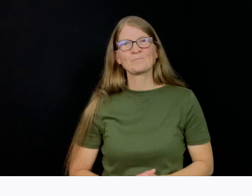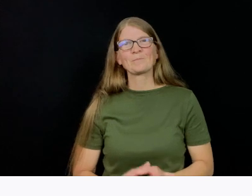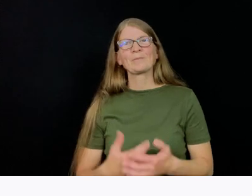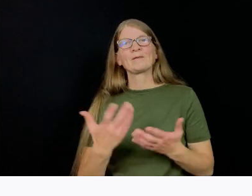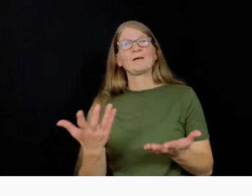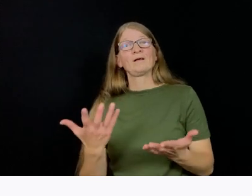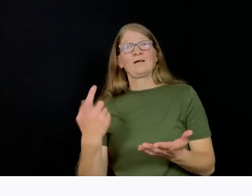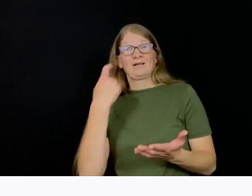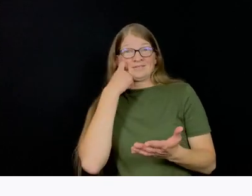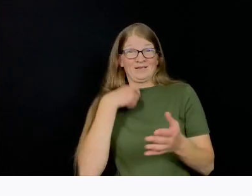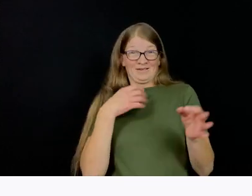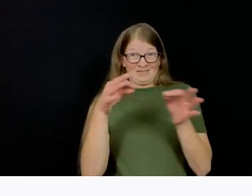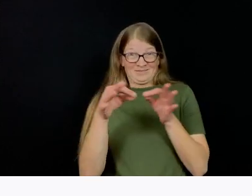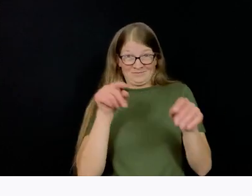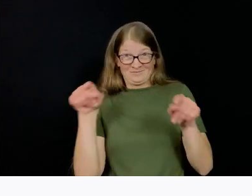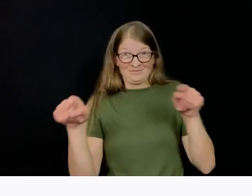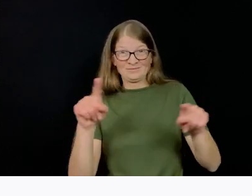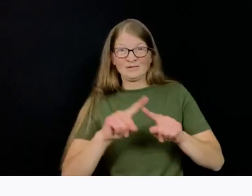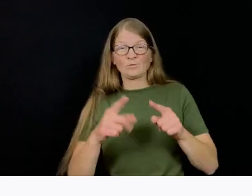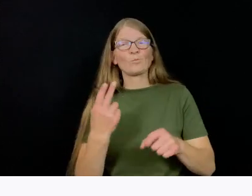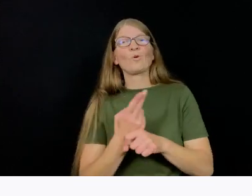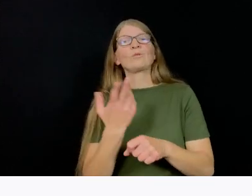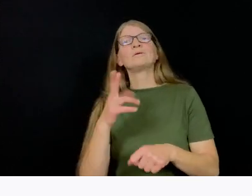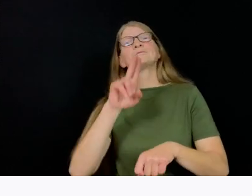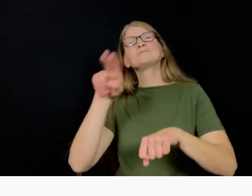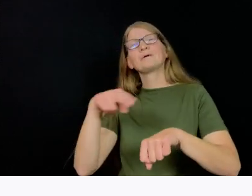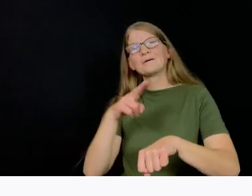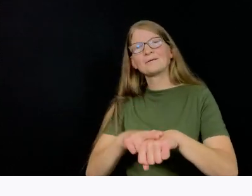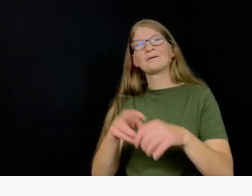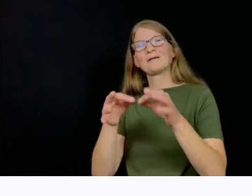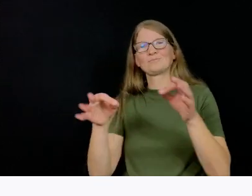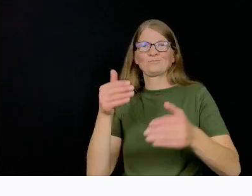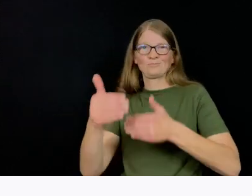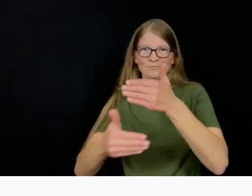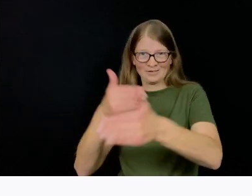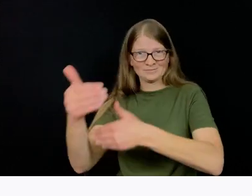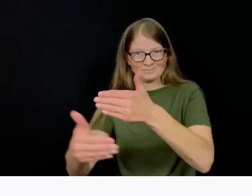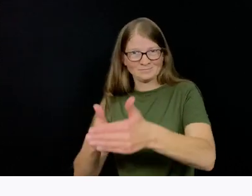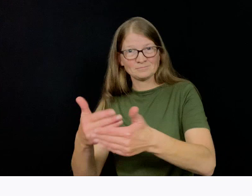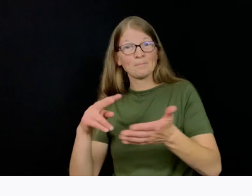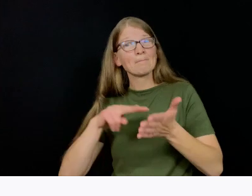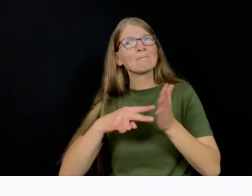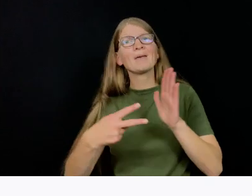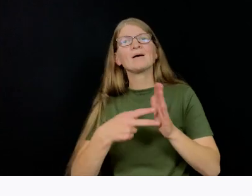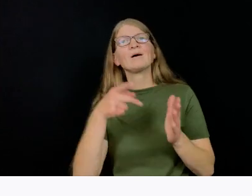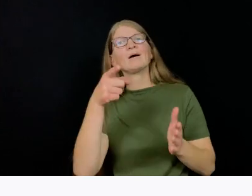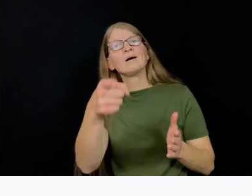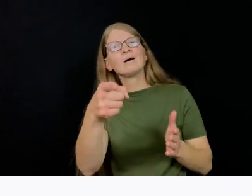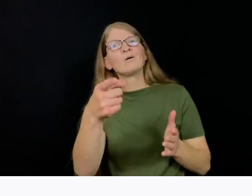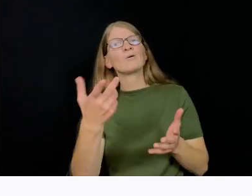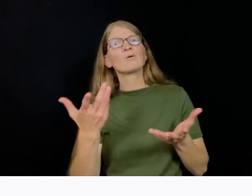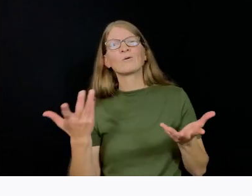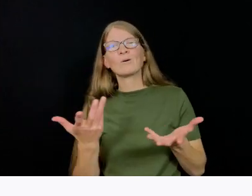نستخدم معالجة اللغة الطبيعية لفهم هدفكم ثم نربطه بالمصادر ذات الصلة في Data Commons